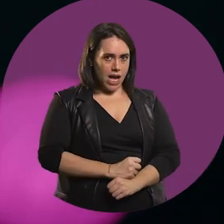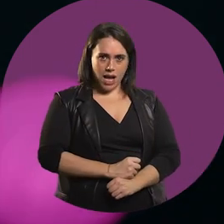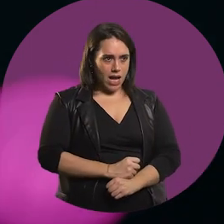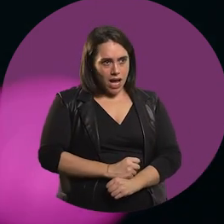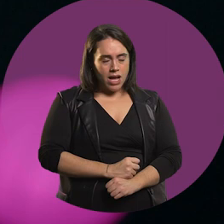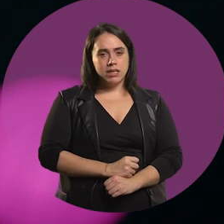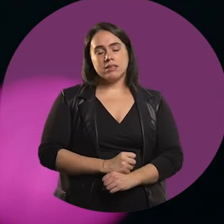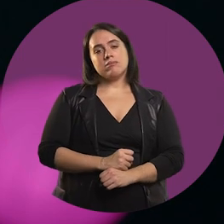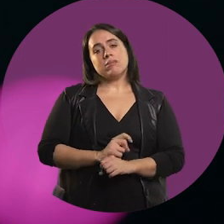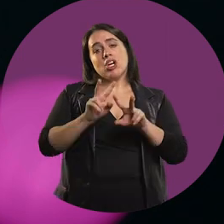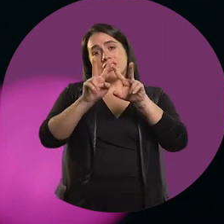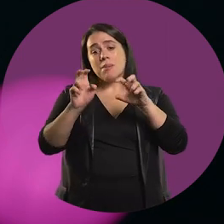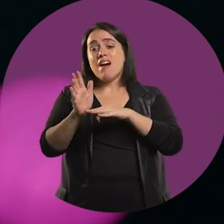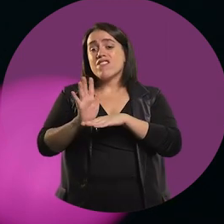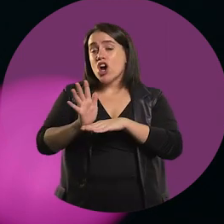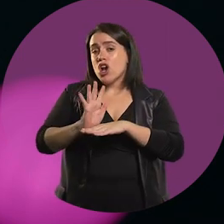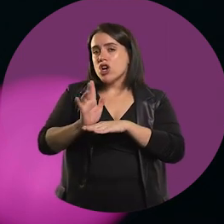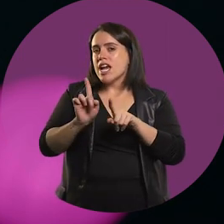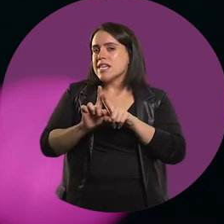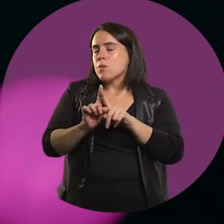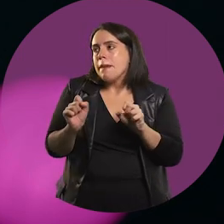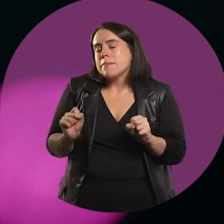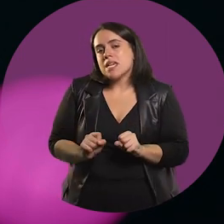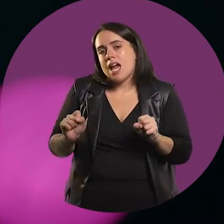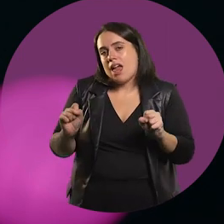ya hacer Biológico era algo que me generaba pila de temor.